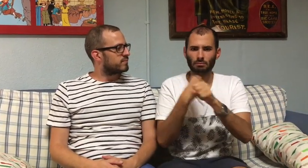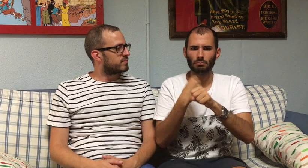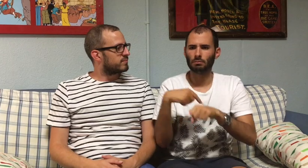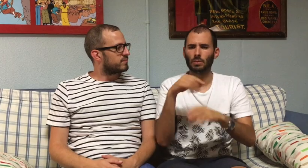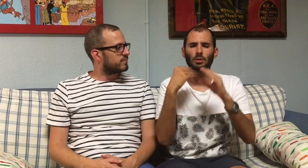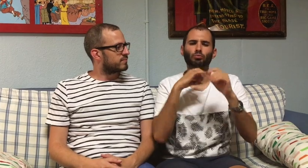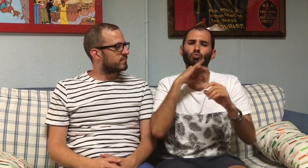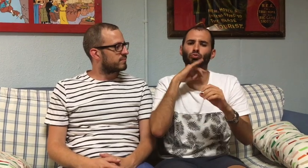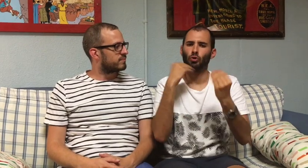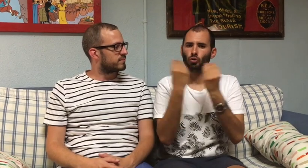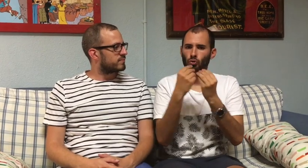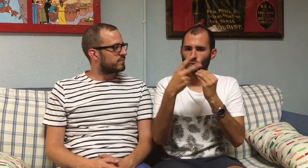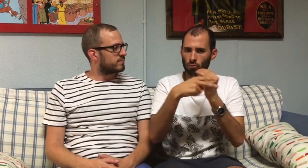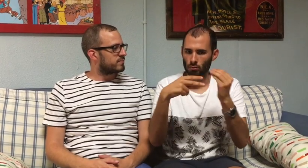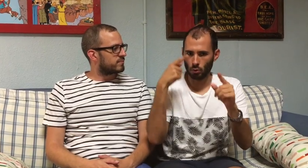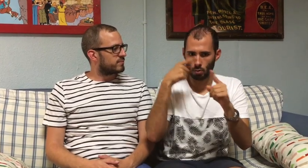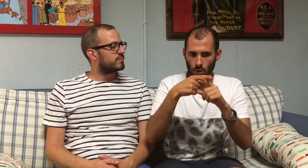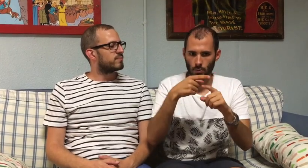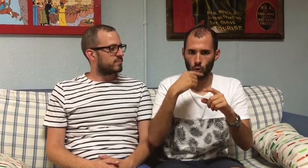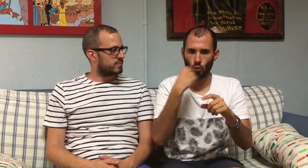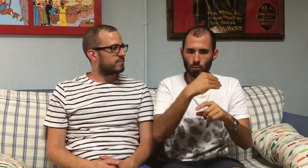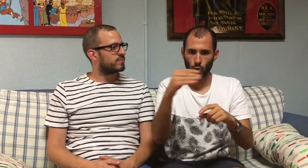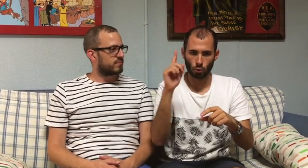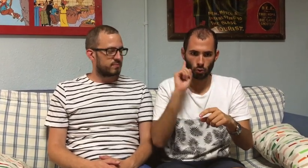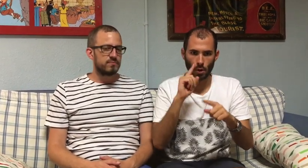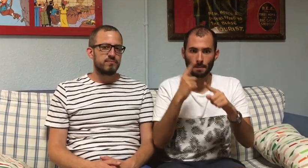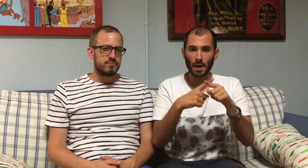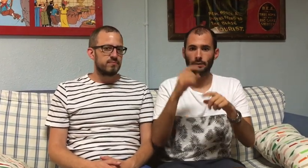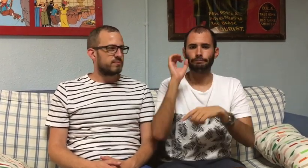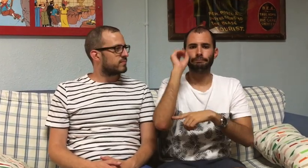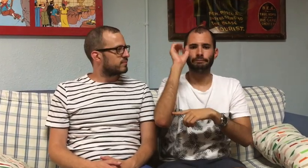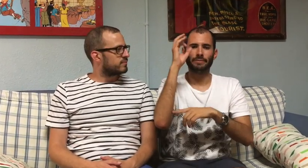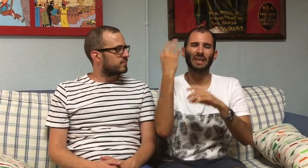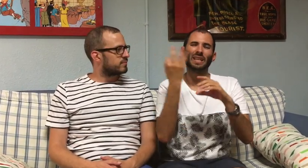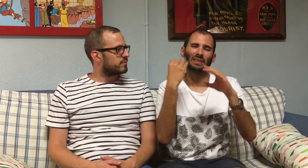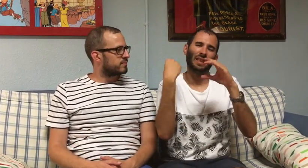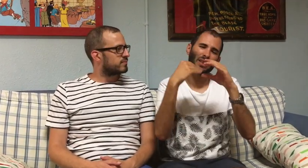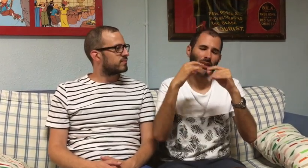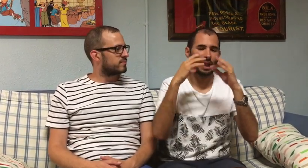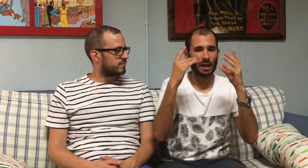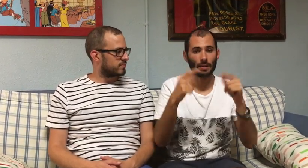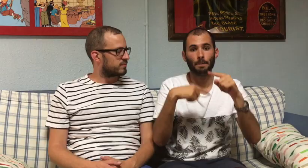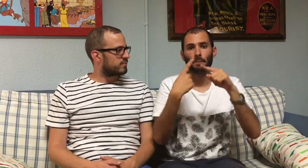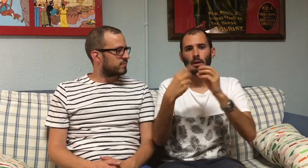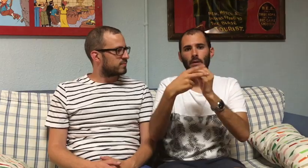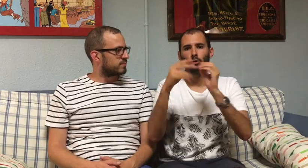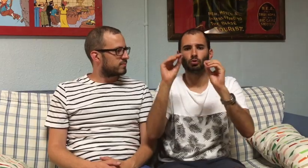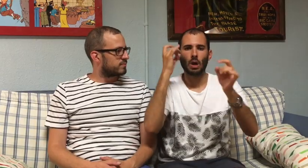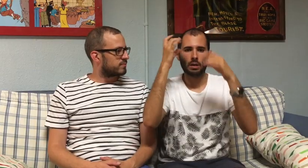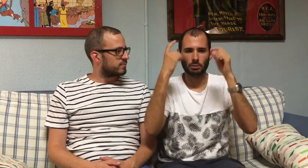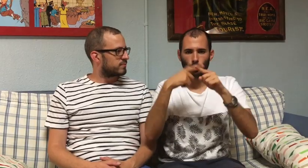estamos muy contenxs con la misma, así como ver de cerca su trabajo. Con el objetivo de acercarnos a su juventud sorda organizamos también un taller sobre la CJS-CNSE. Jovesorcan también aportó con diversas actividades dinámicas.